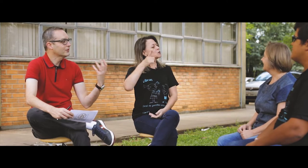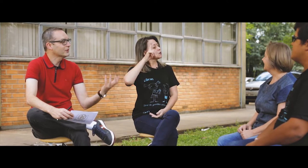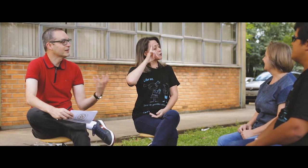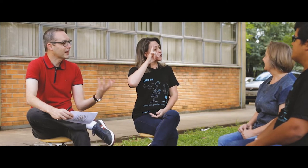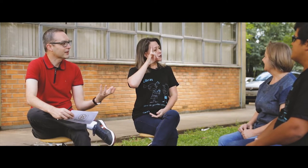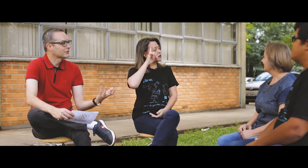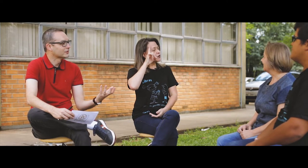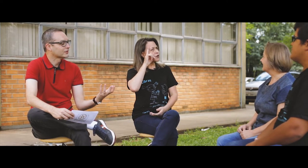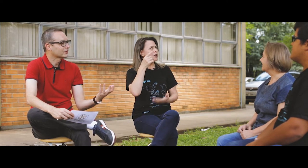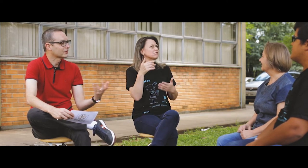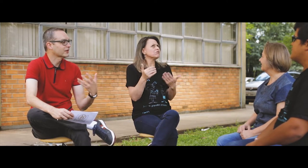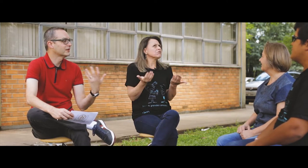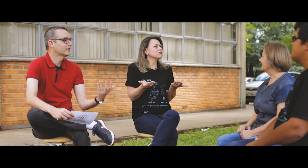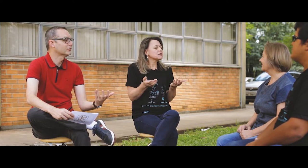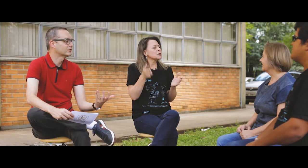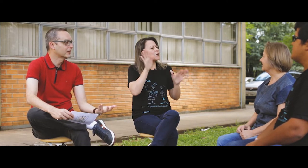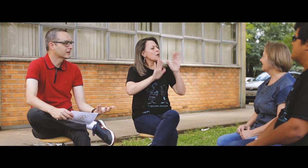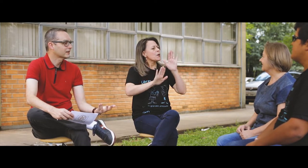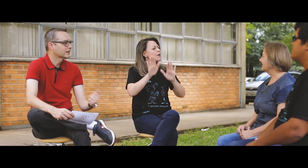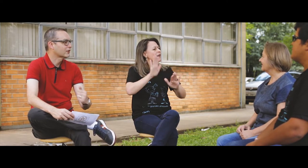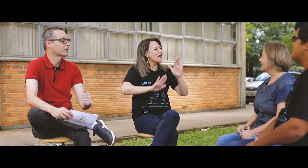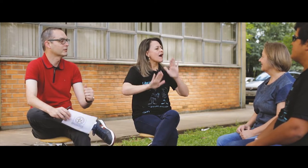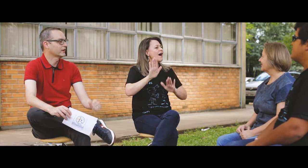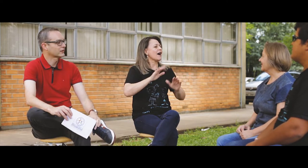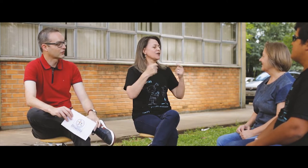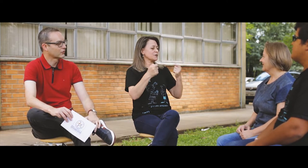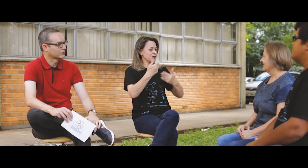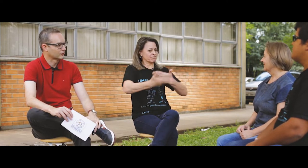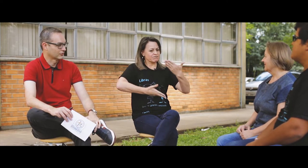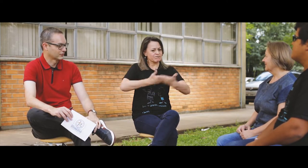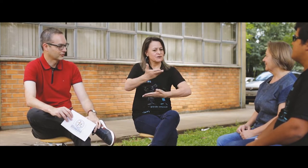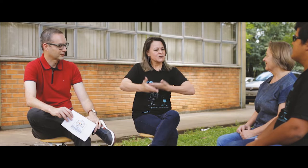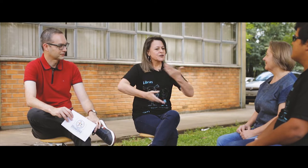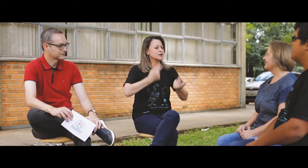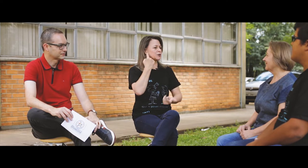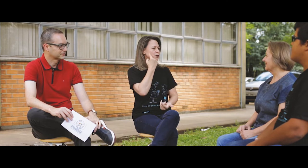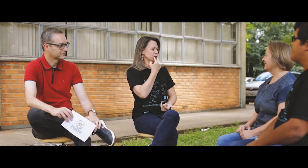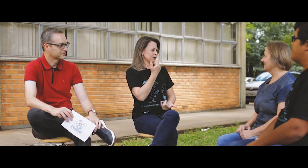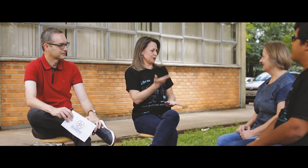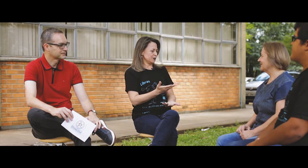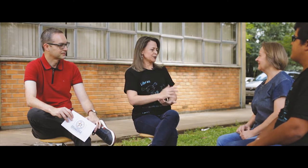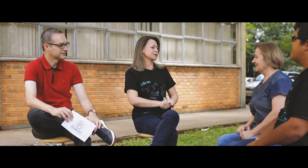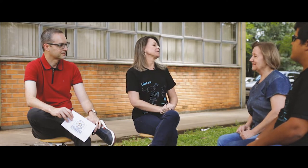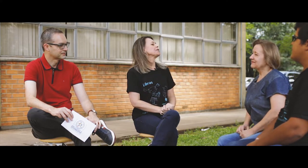que cuidados nós devemos ter na convivência com os surdos?